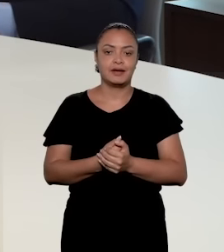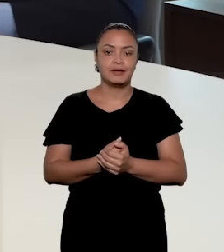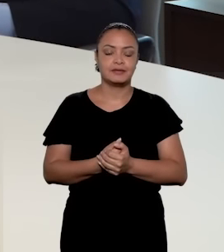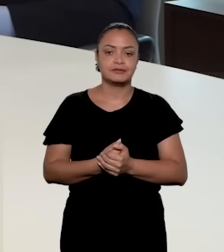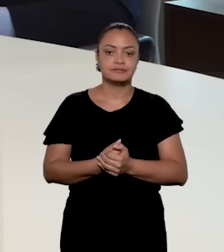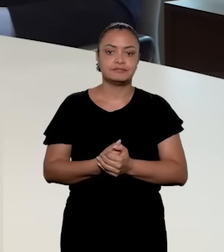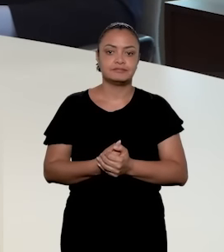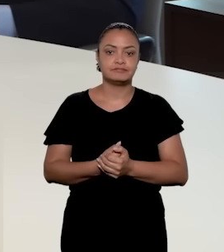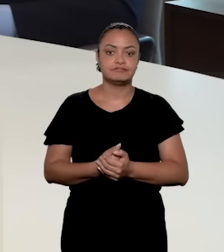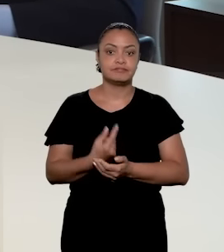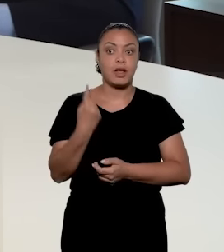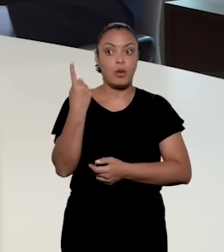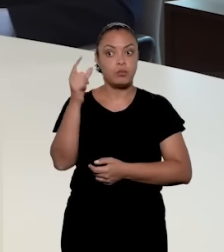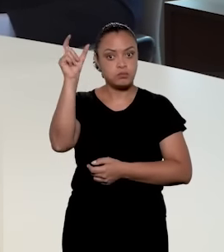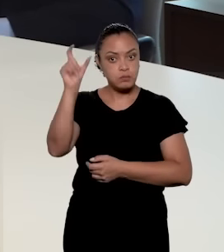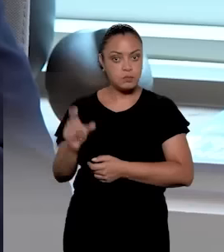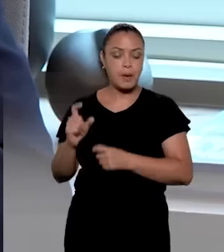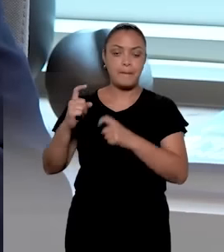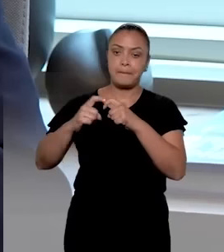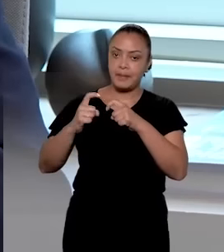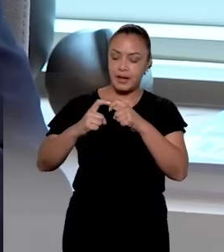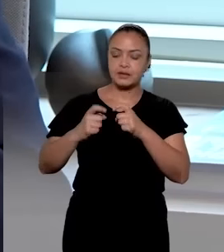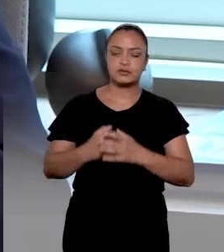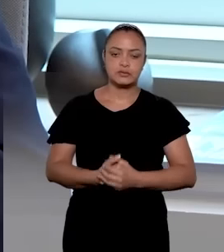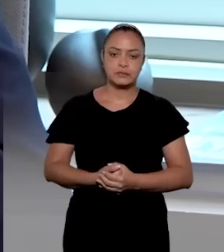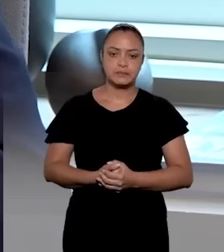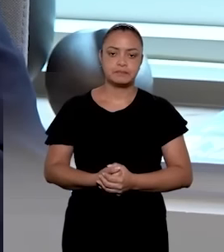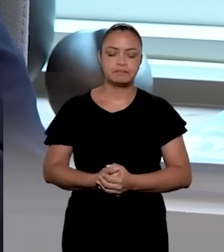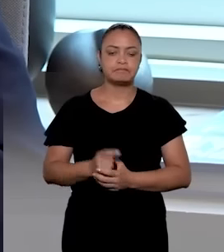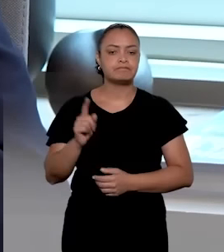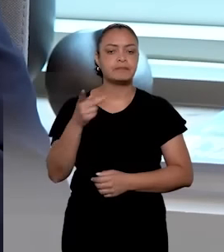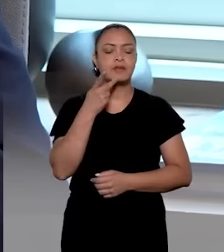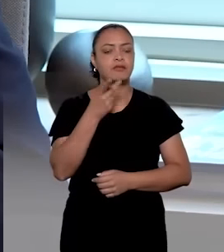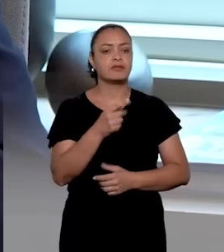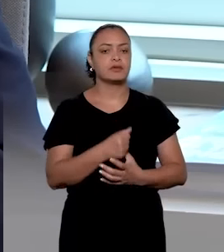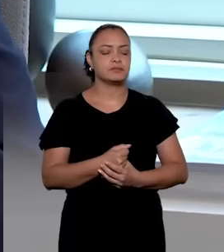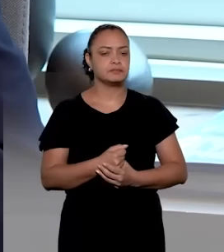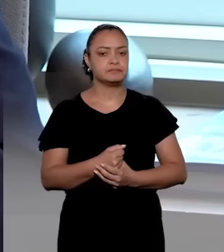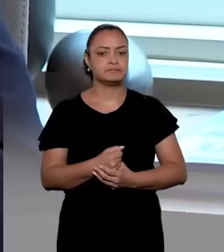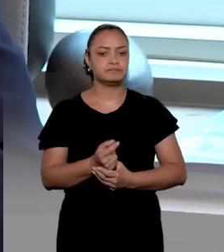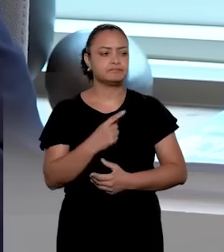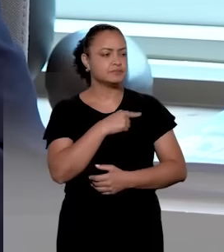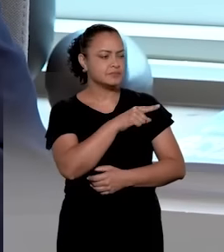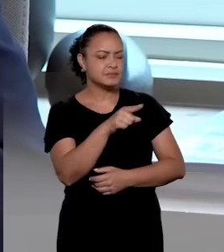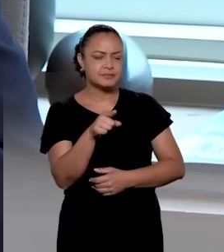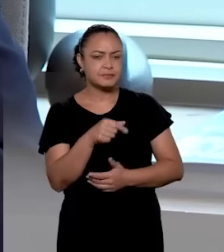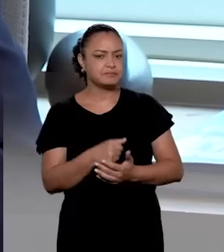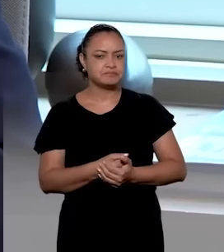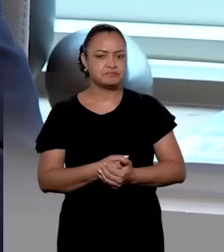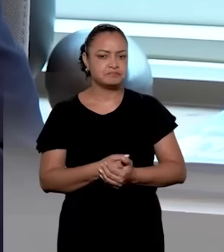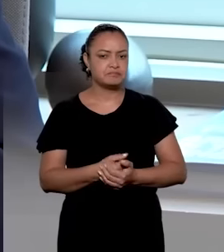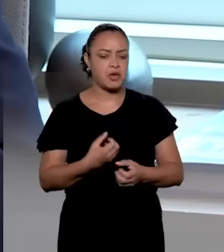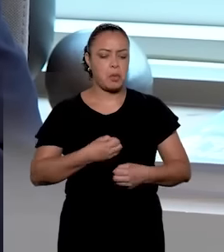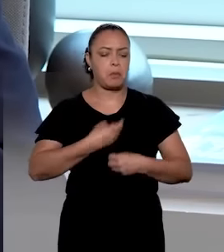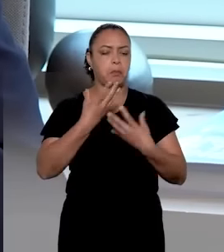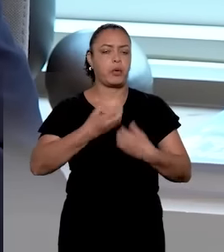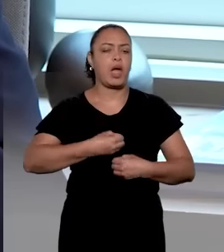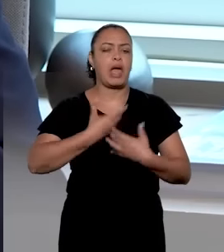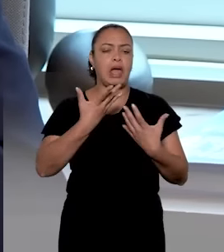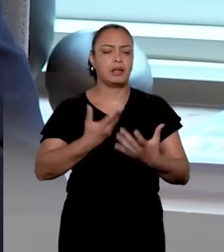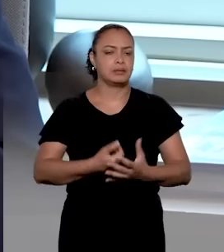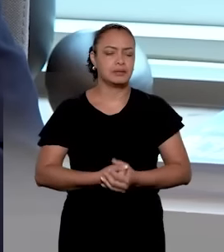românticas e tal. E tinha um médico, companheiro nosso de pescaria, ele falou: “Vocês são tudo uns